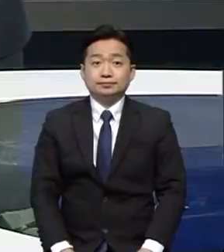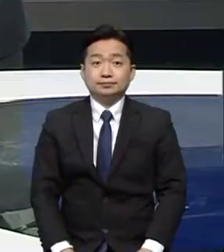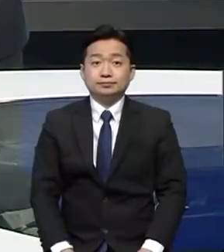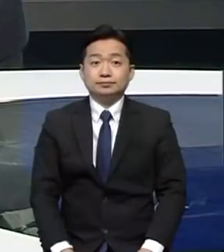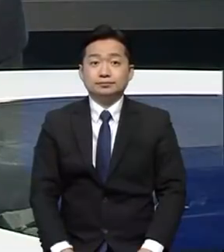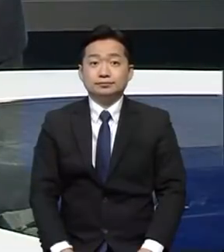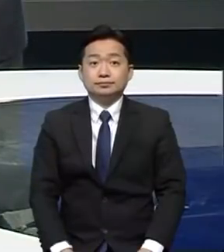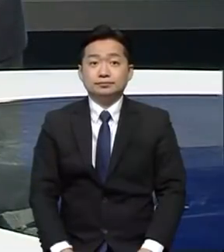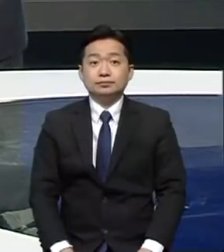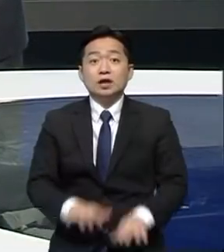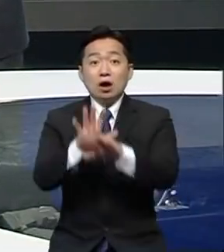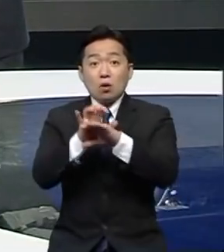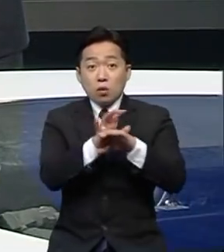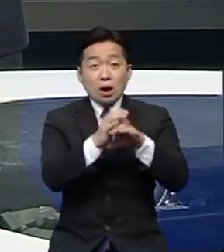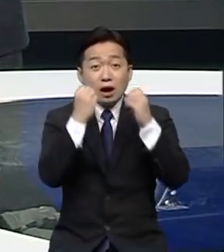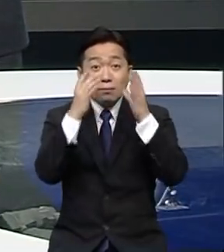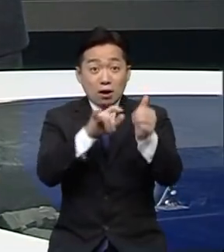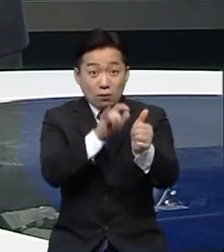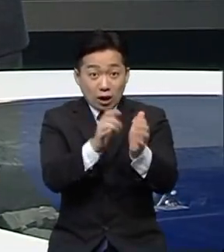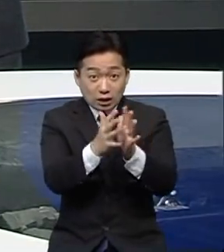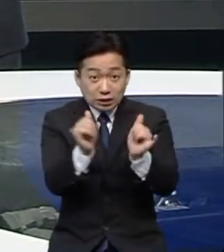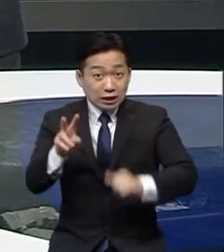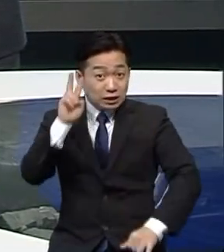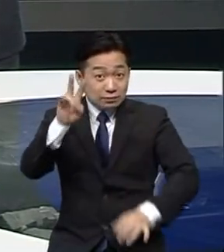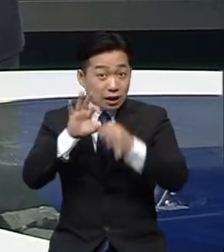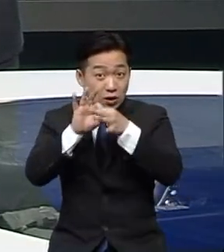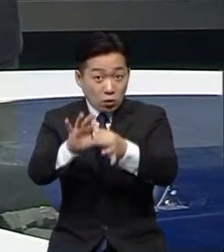SBS 정성진입니다. (앵커) 코로나19 신규 확진자는 이틀 연속 300명대를 기록했습니다.